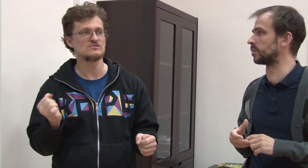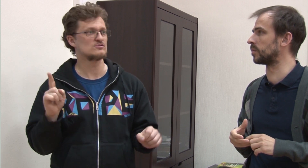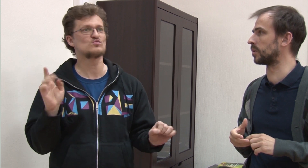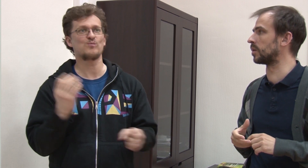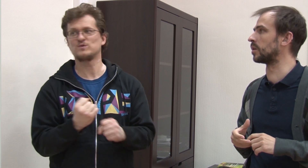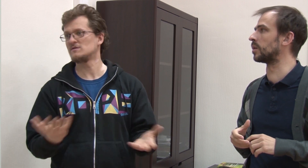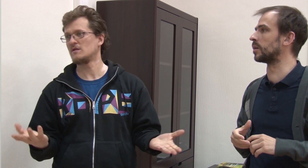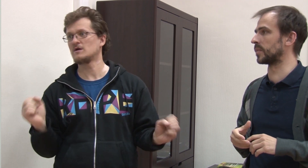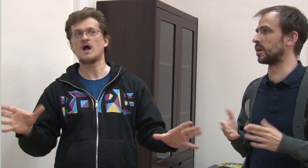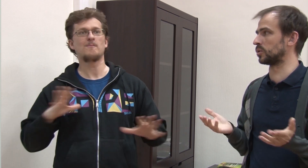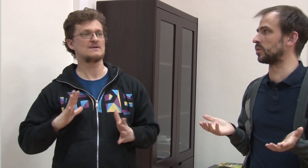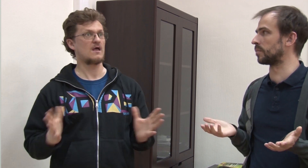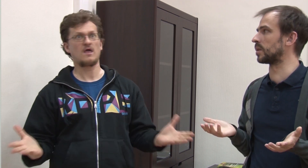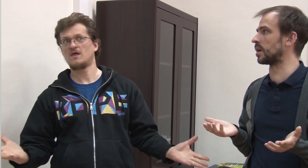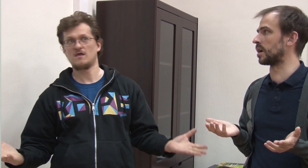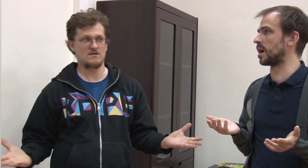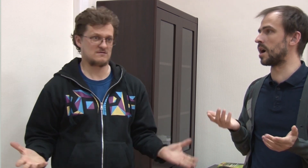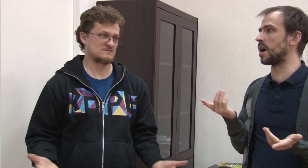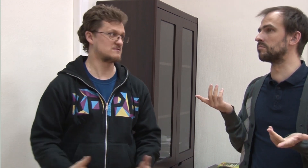Если возникнет какое-нибудь ЧП, глухой что будет делать? Как ему быть?